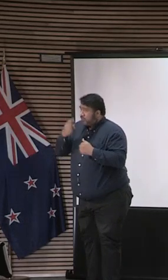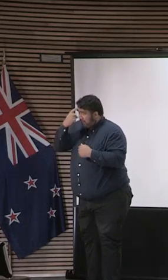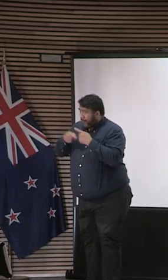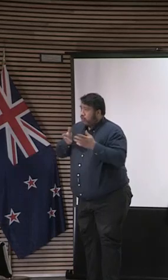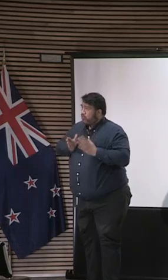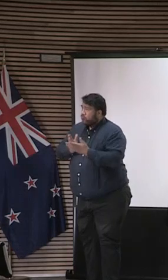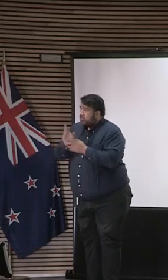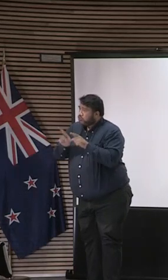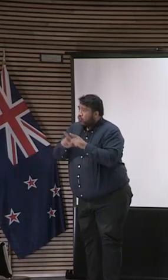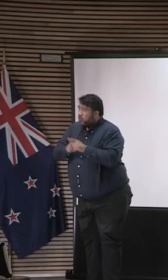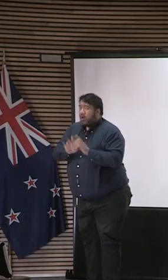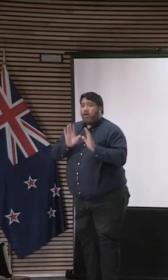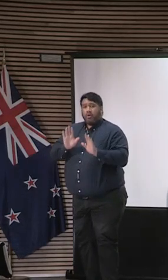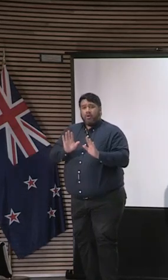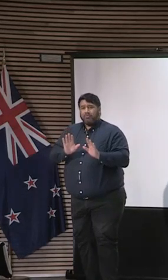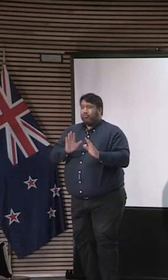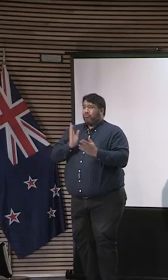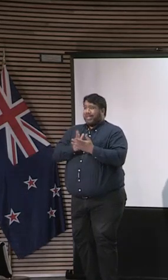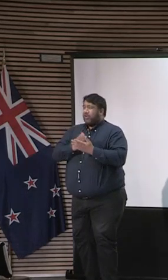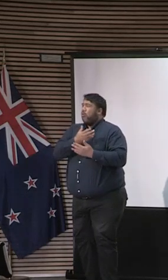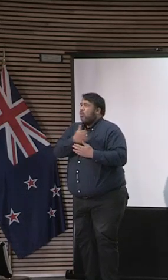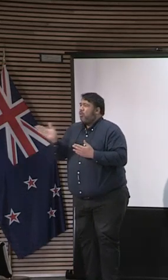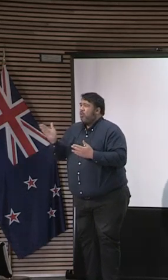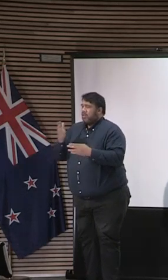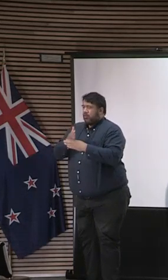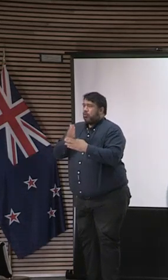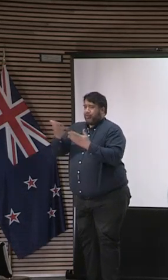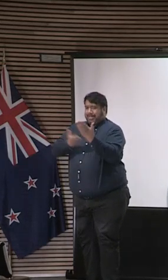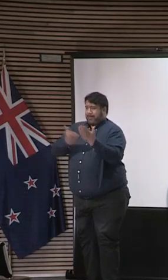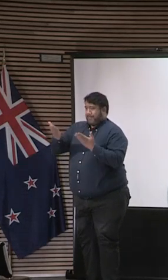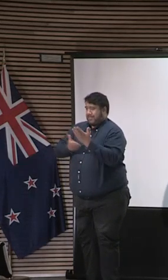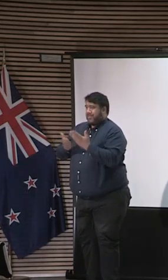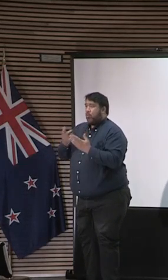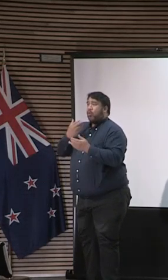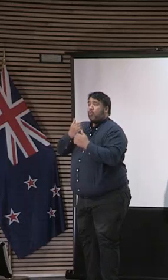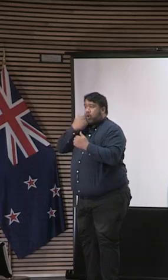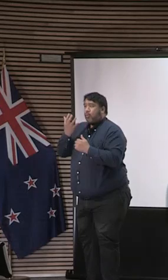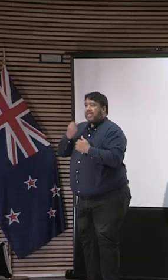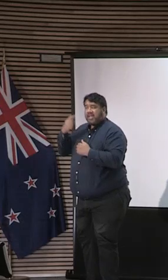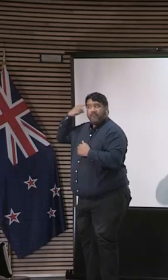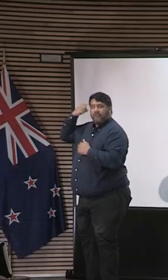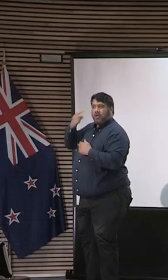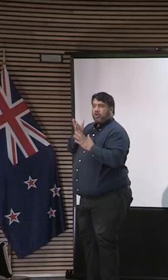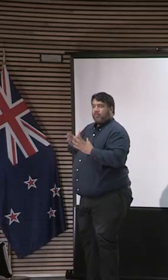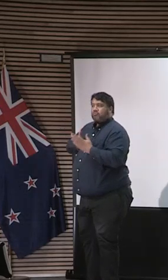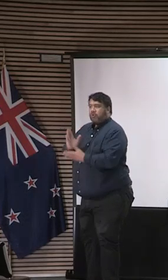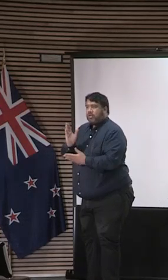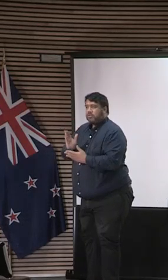Kaore ranei ma te Manatu Hauora e whakaaro ki nga tika tangata, ahakoa, ki te tuku whakapae ki te Kawanatanga? JACINDA ARDERN: I nga wa katoa ka whakatau maatau i roto i nga whakatau